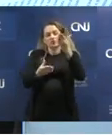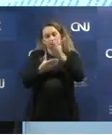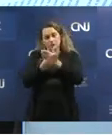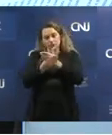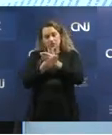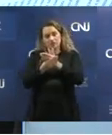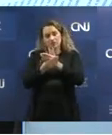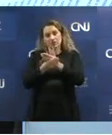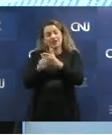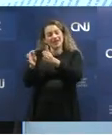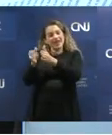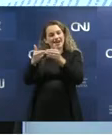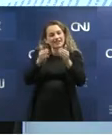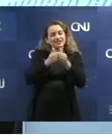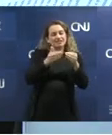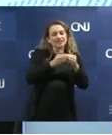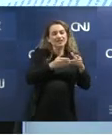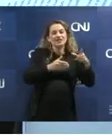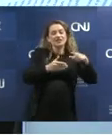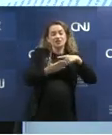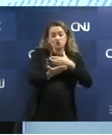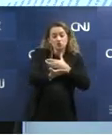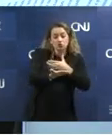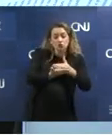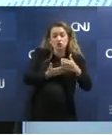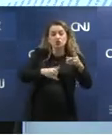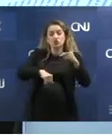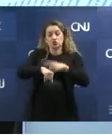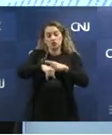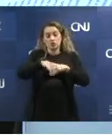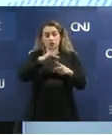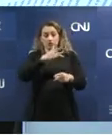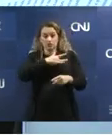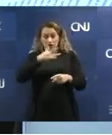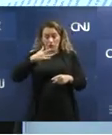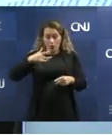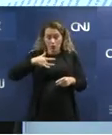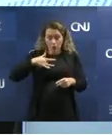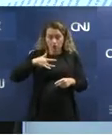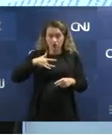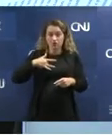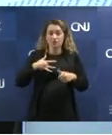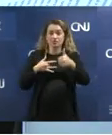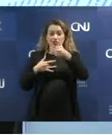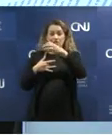tratamento de saúde dela aqui, no total foram 104 dias até a aprovação da decisão.